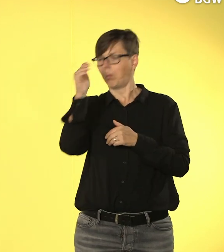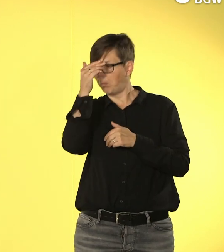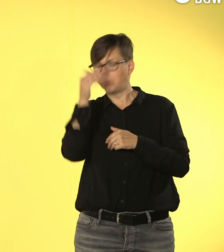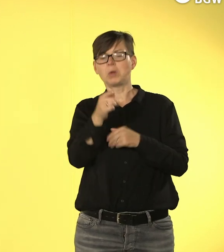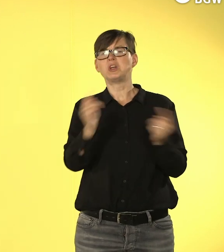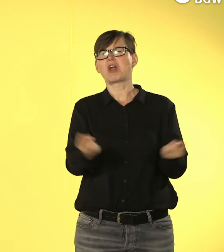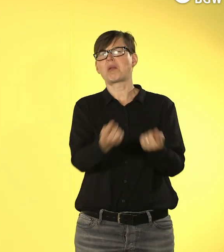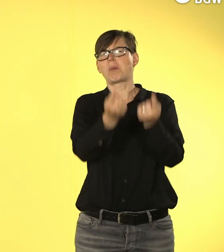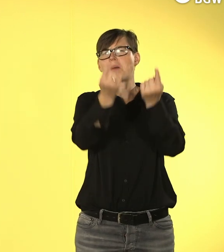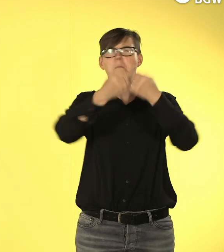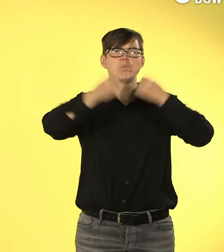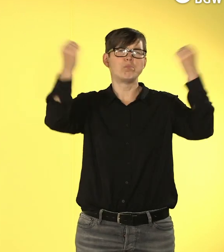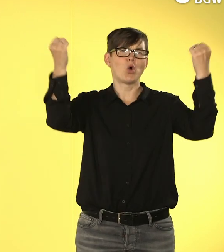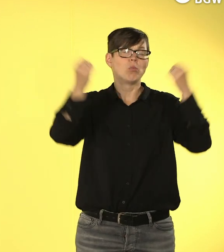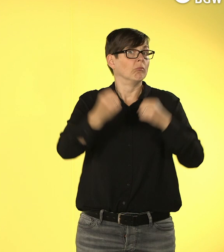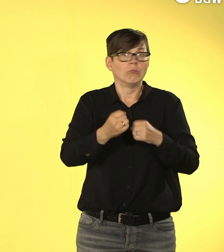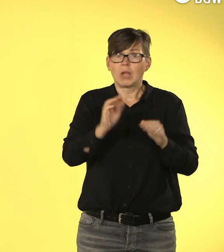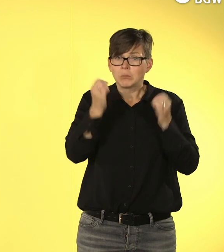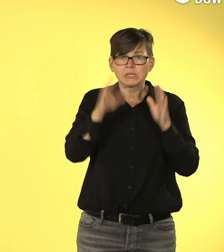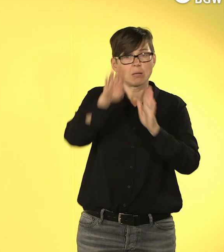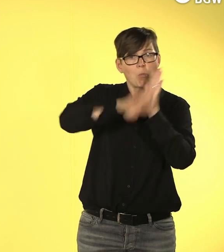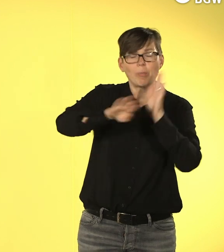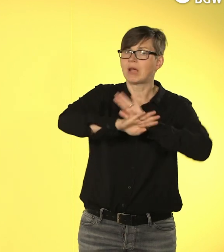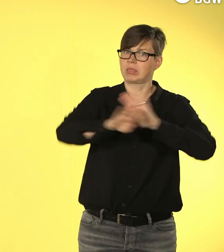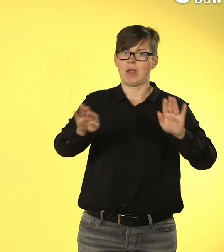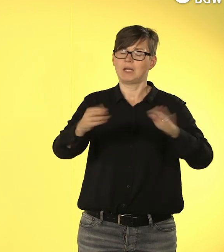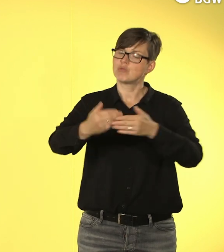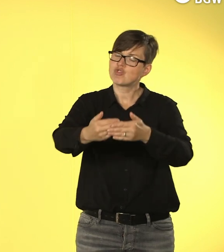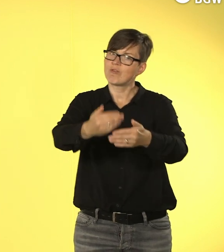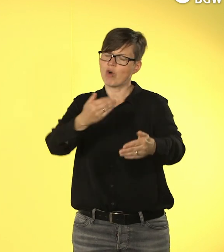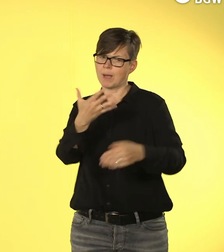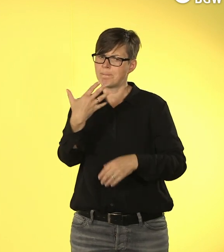Und sich bis zum Mobbing steigern können.